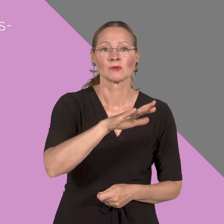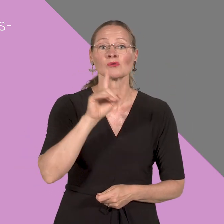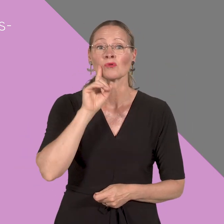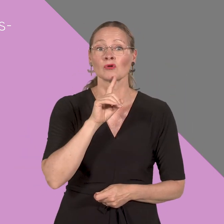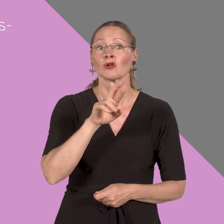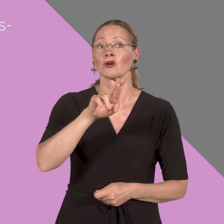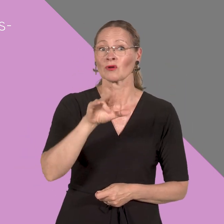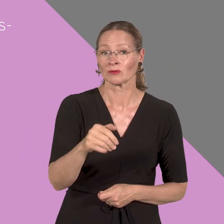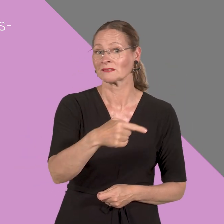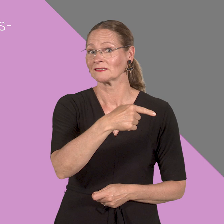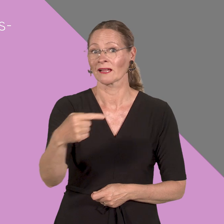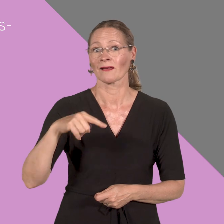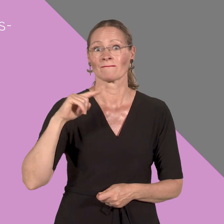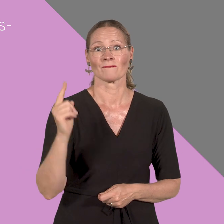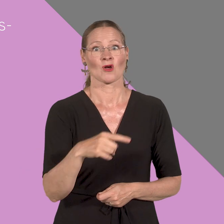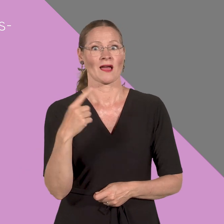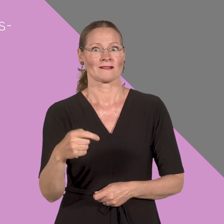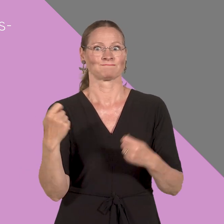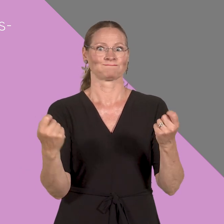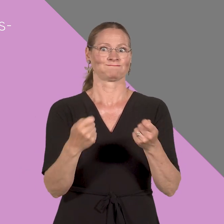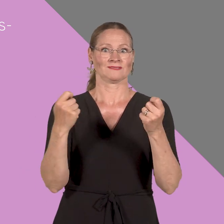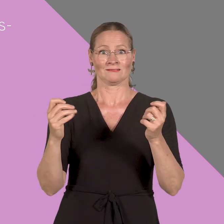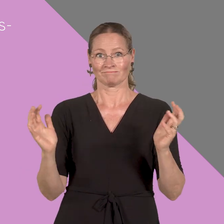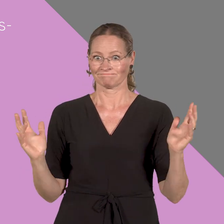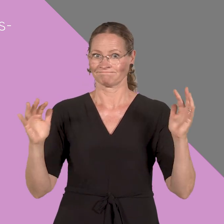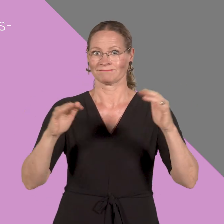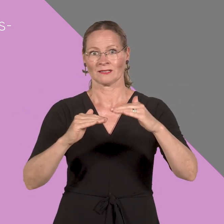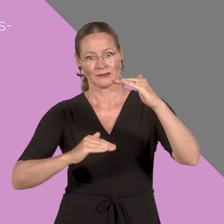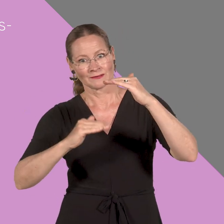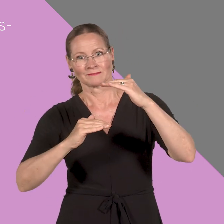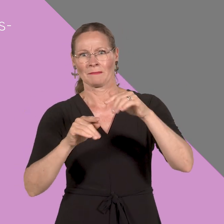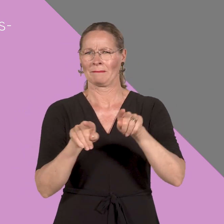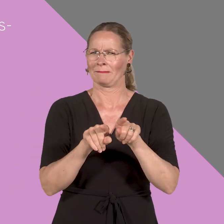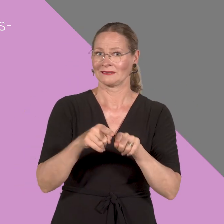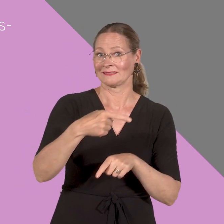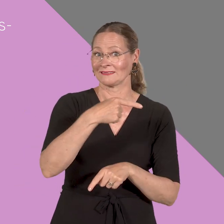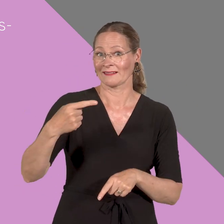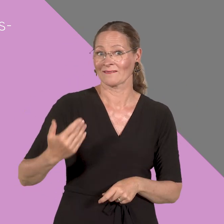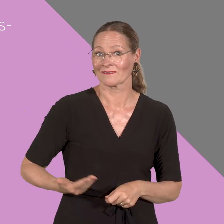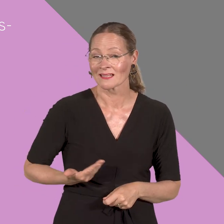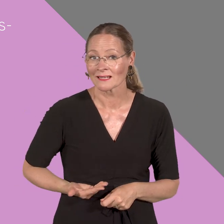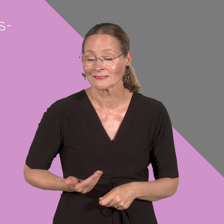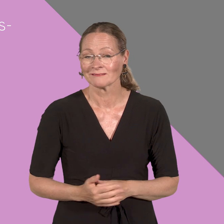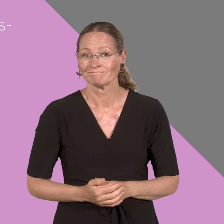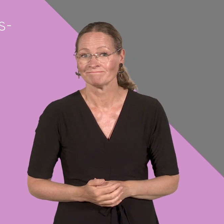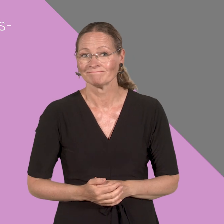kokoontui juhlimaan Pietarsaaren Seudun Kuurot ry:n 100-vuotista taivalta.